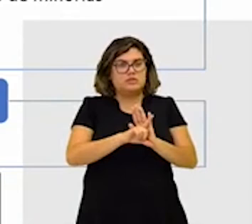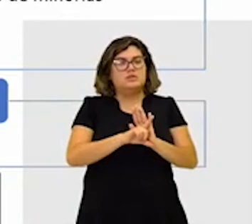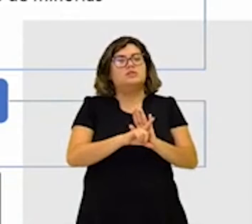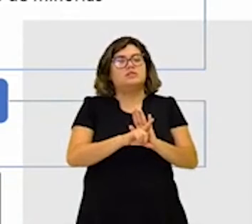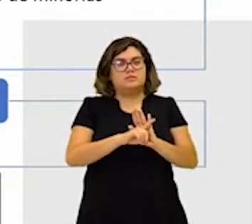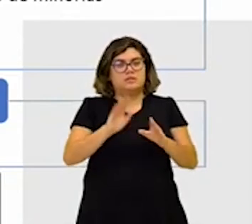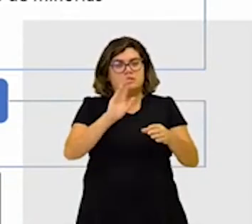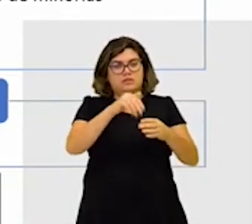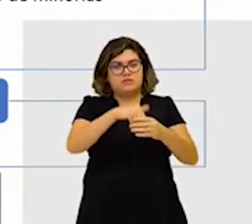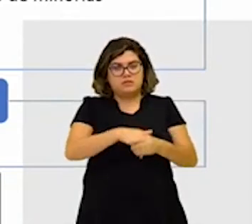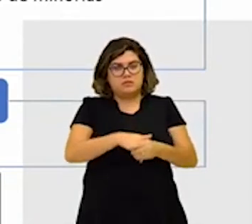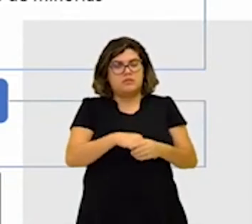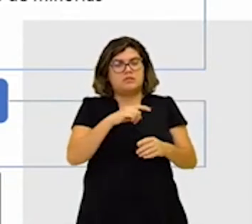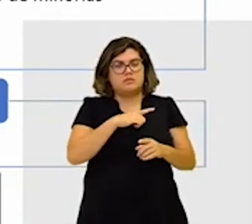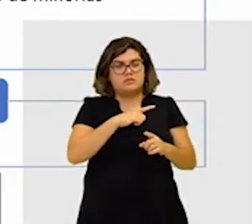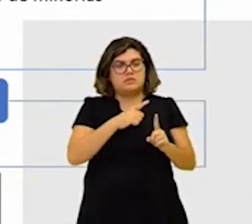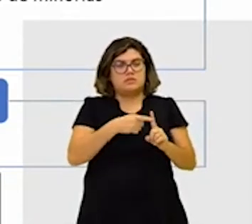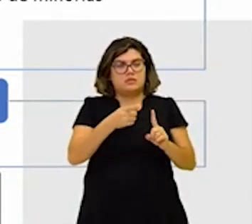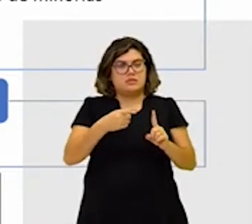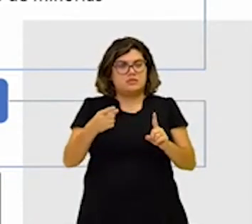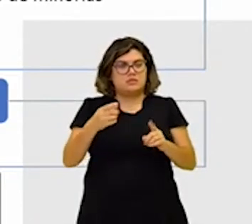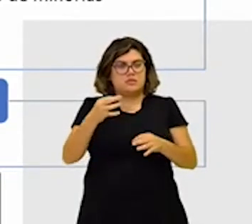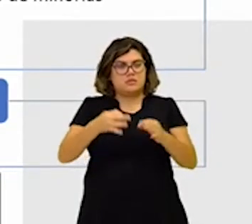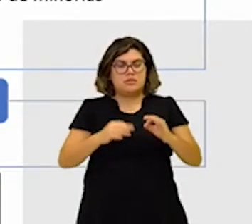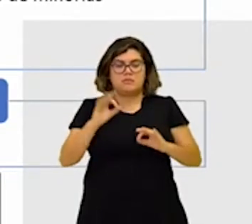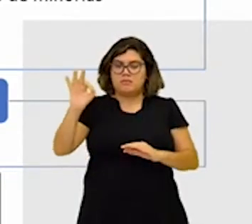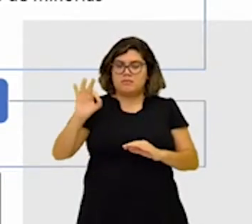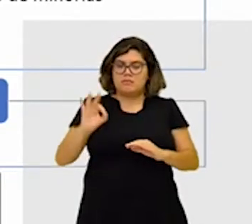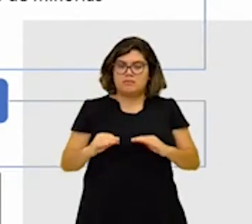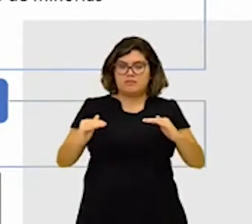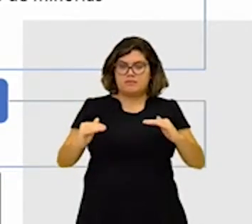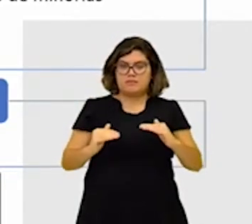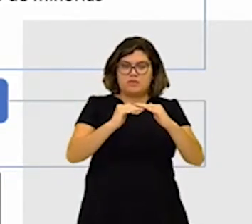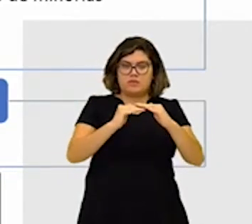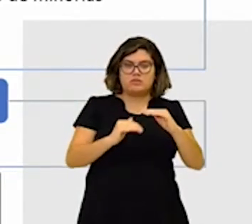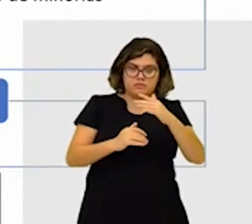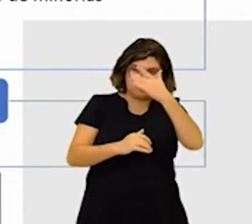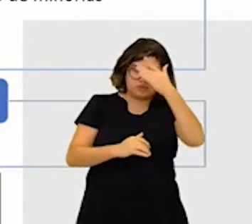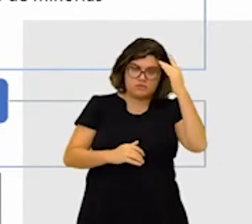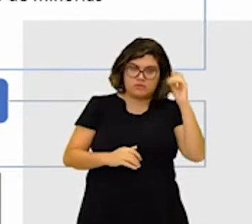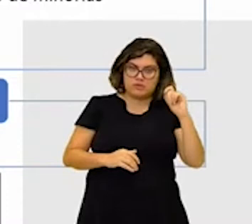não as determinações judiciais proporcionalidade de candidaturas negras e cota de no mínimo trinta